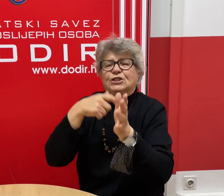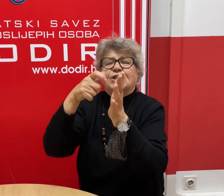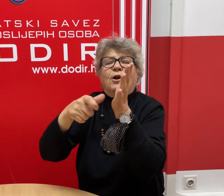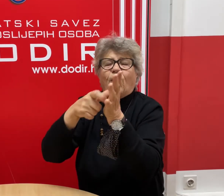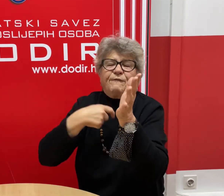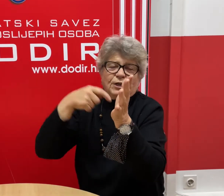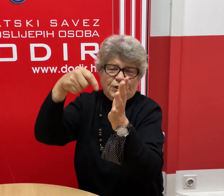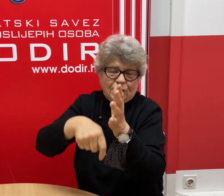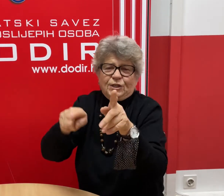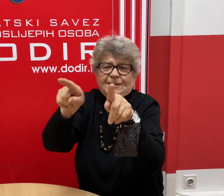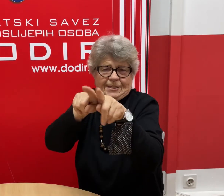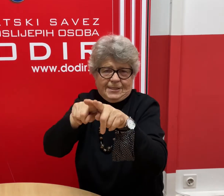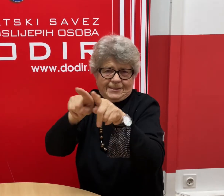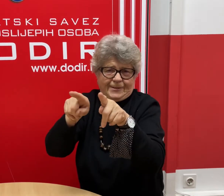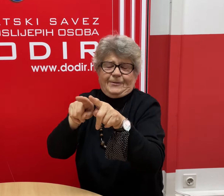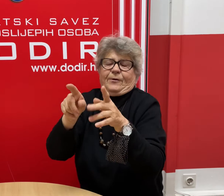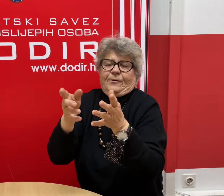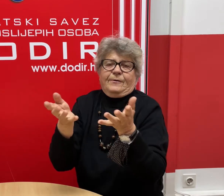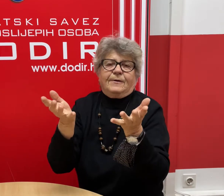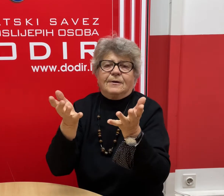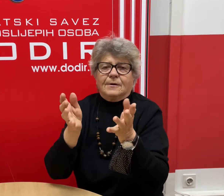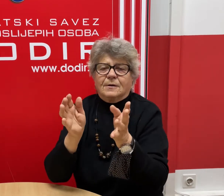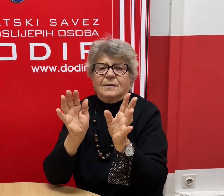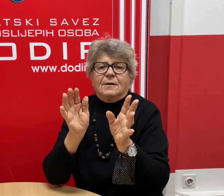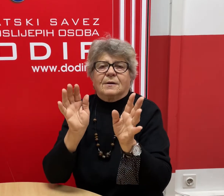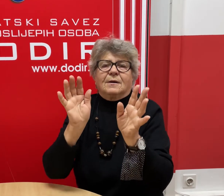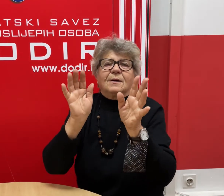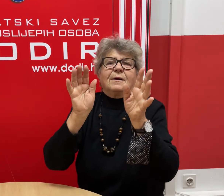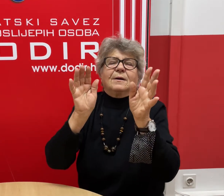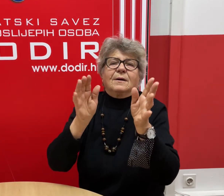Nove članove također pozivam na uključivanje.